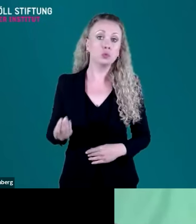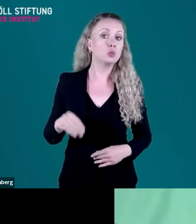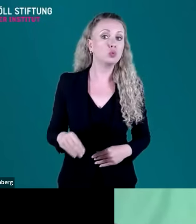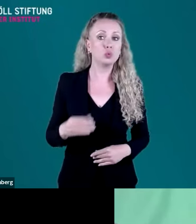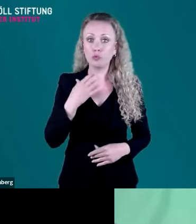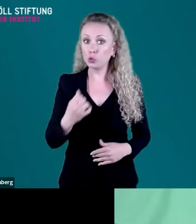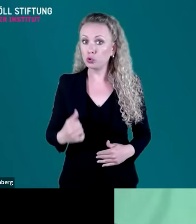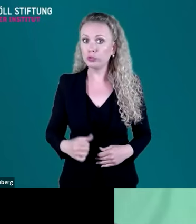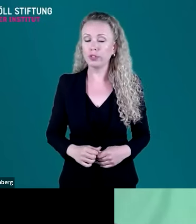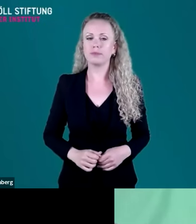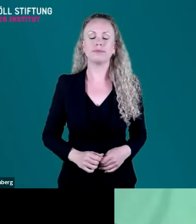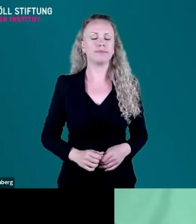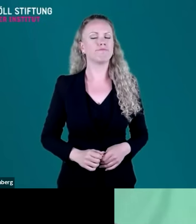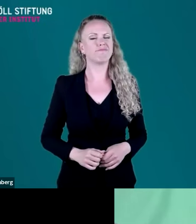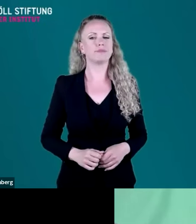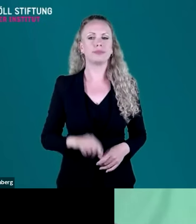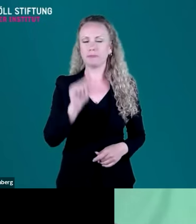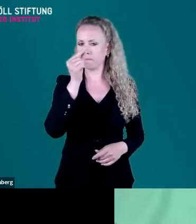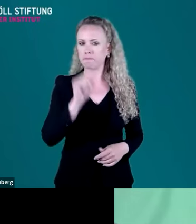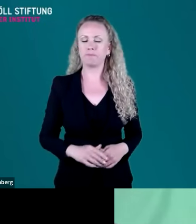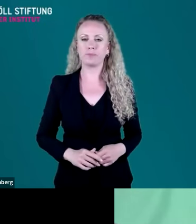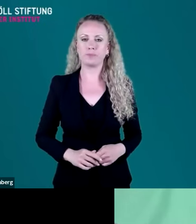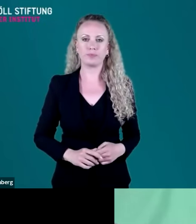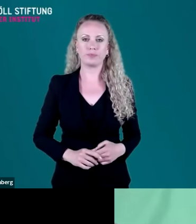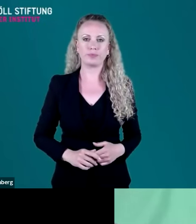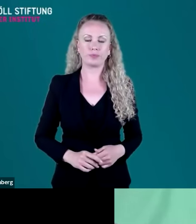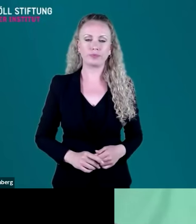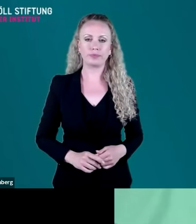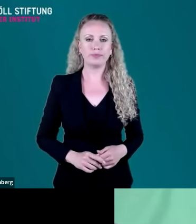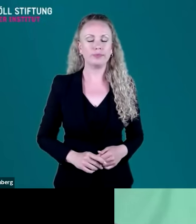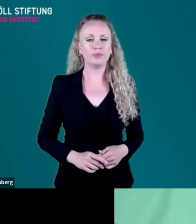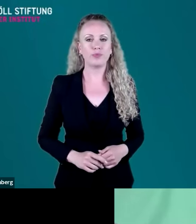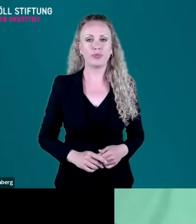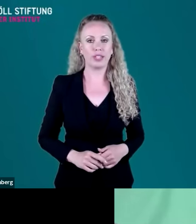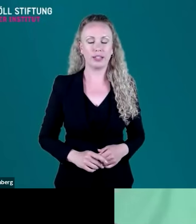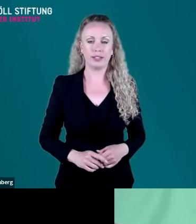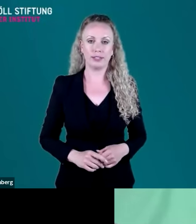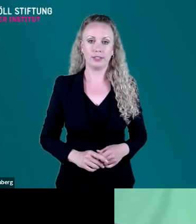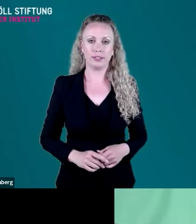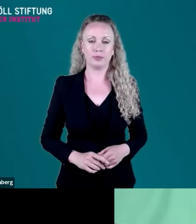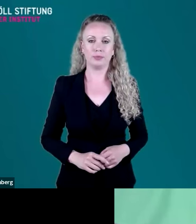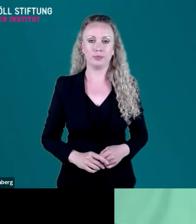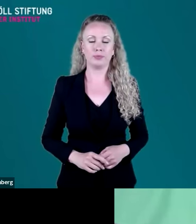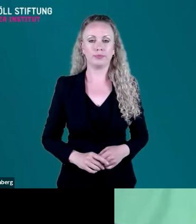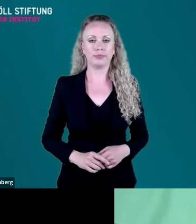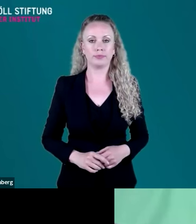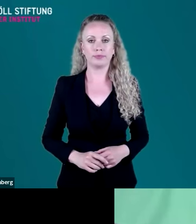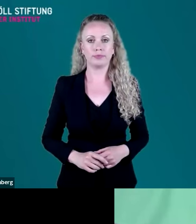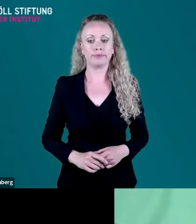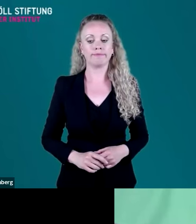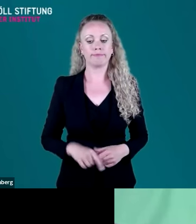Ja vielleicht ein Punkt: Und zwar ist das jetzt ja so ein „Diskursatlas Antifeminismus“.